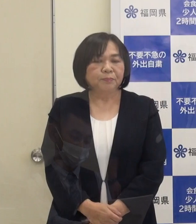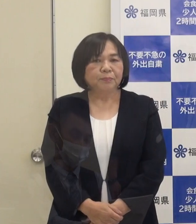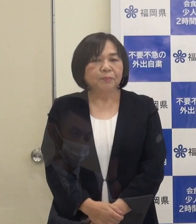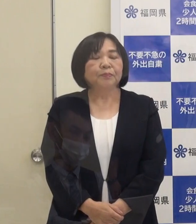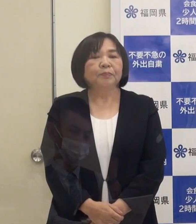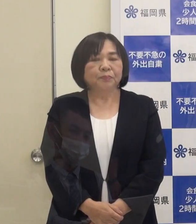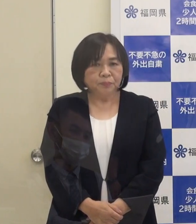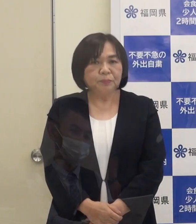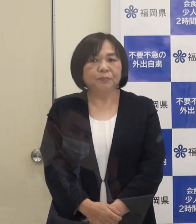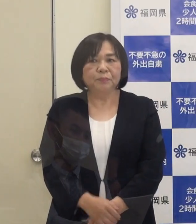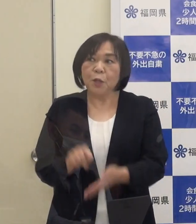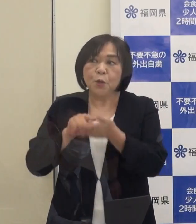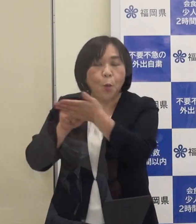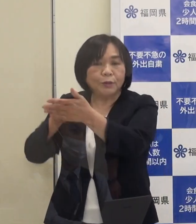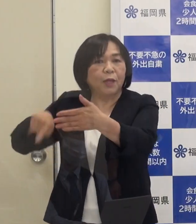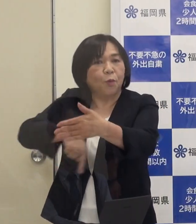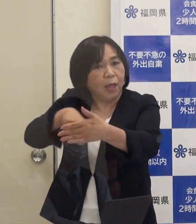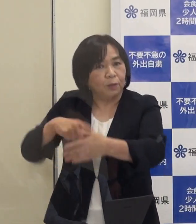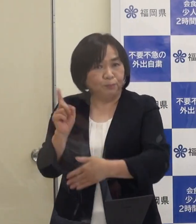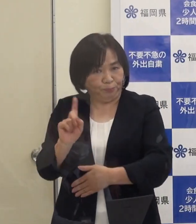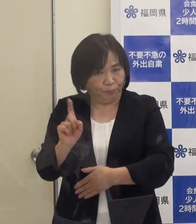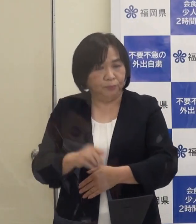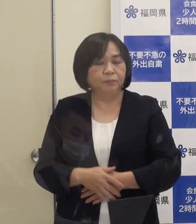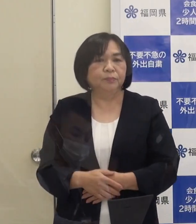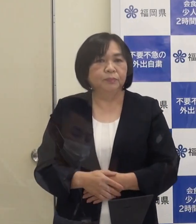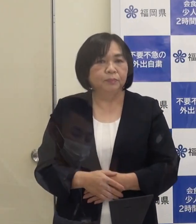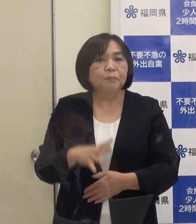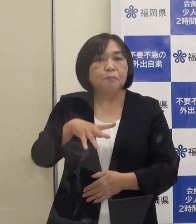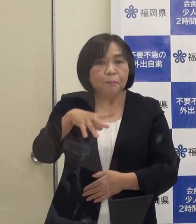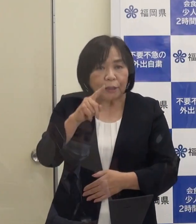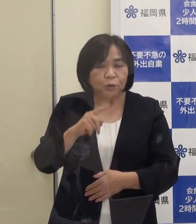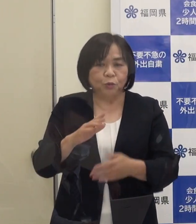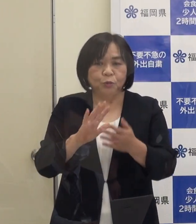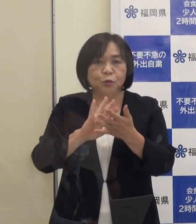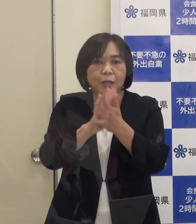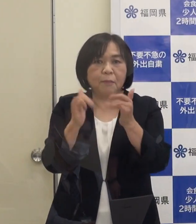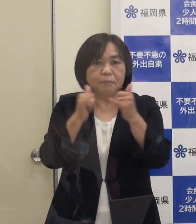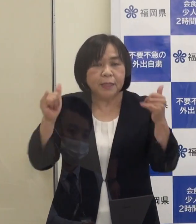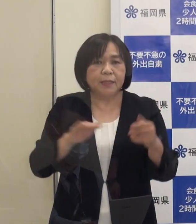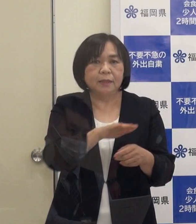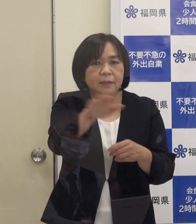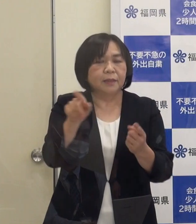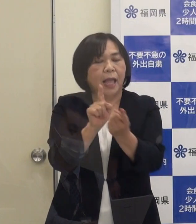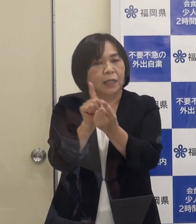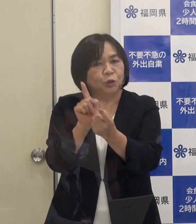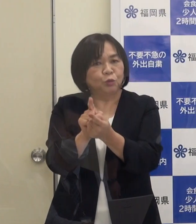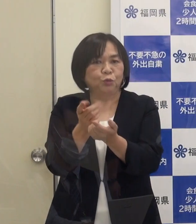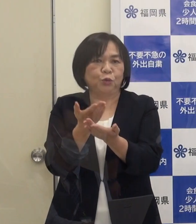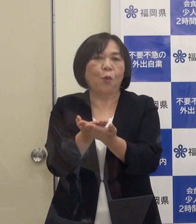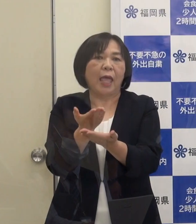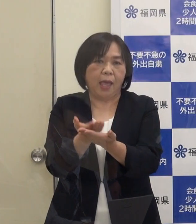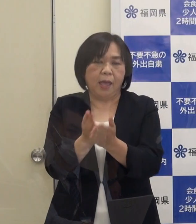要請の内容です まず 県民の皆さんへの要請です